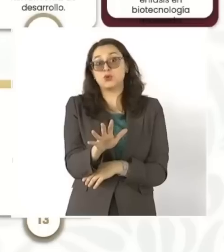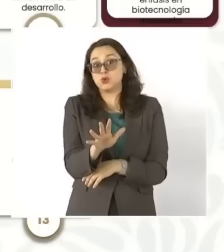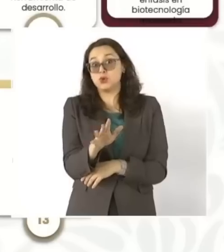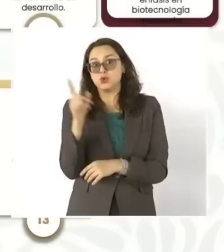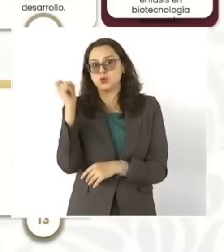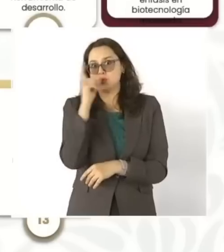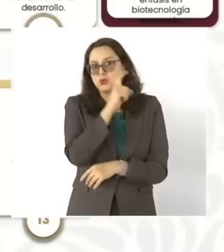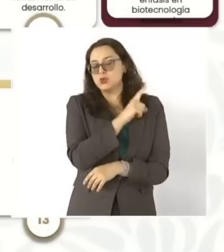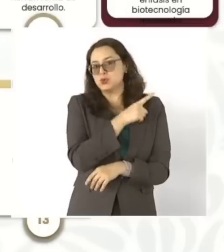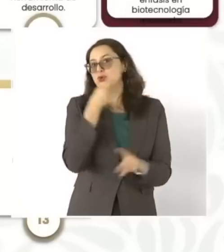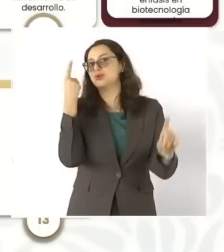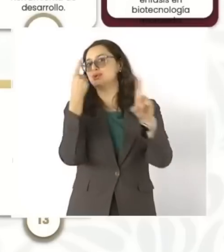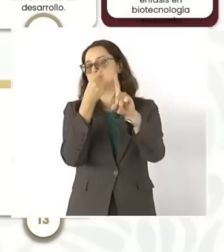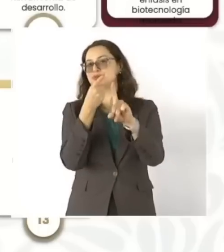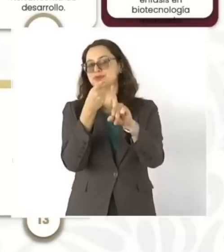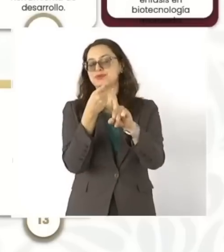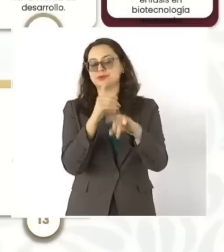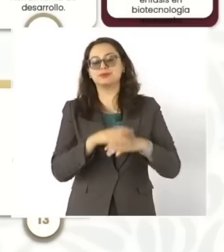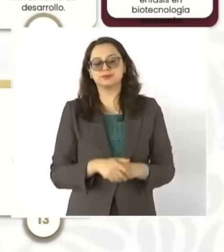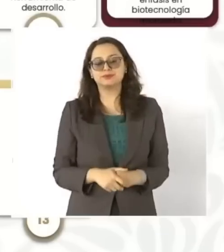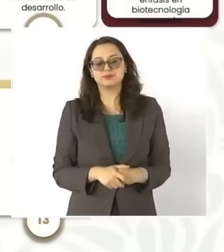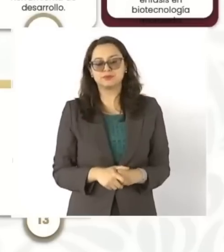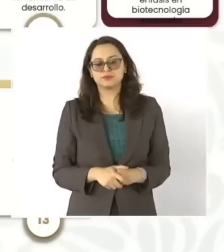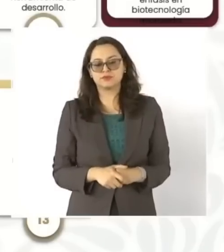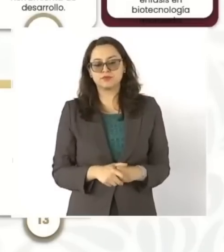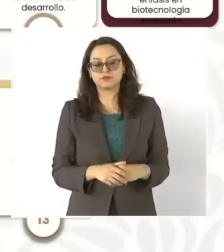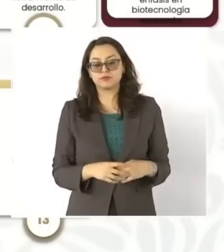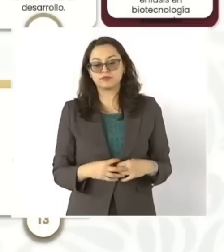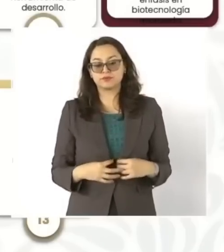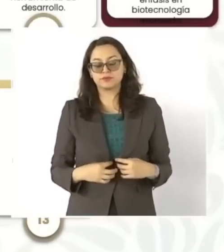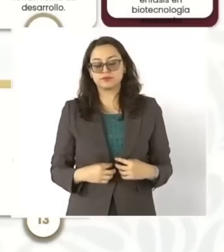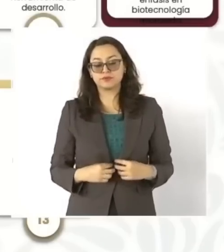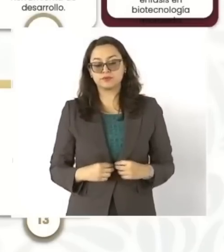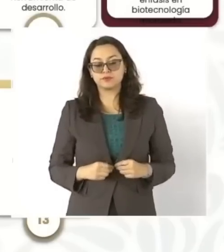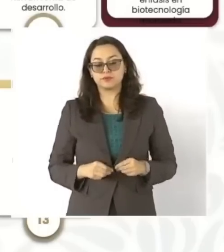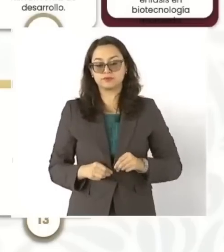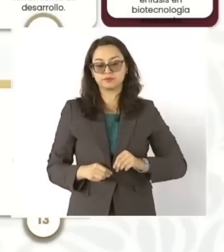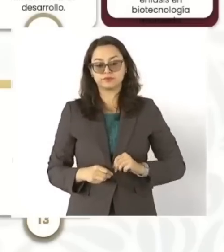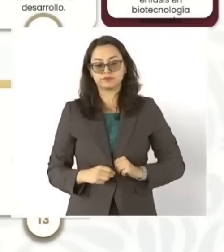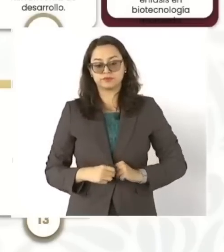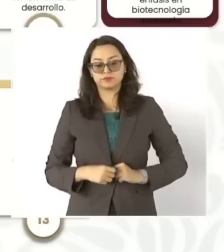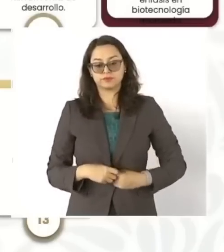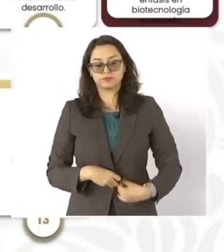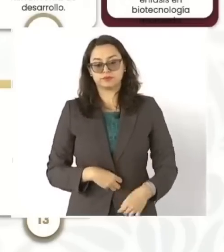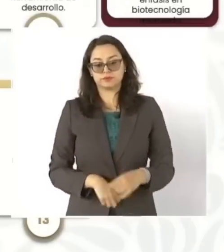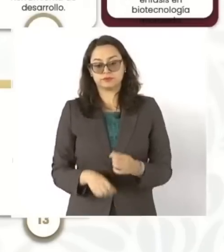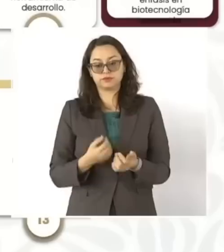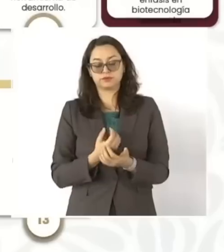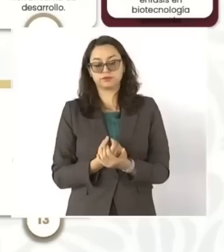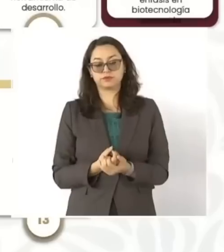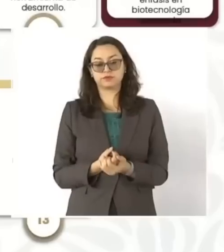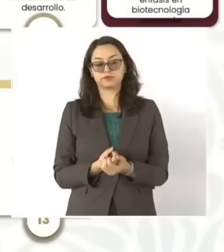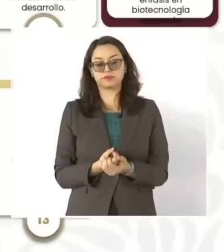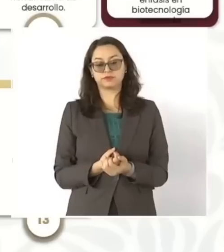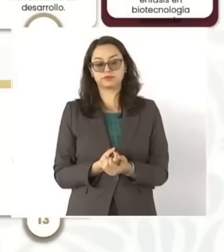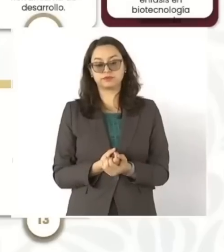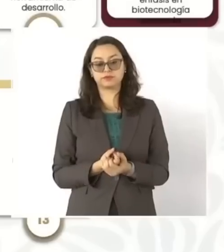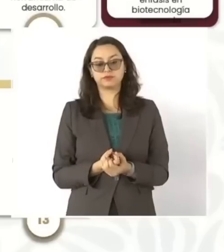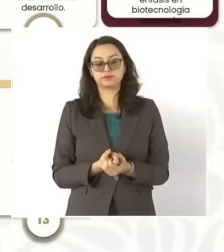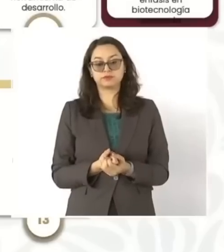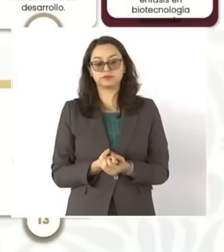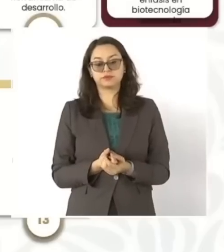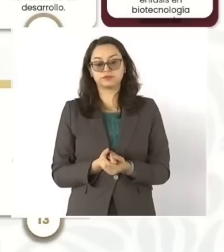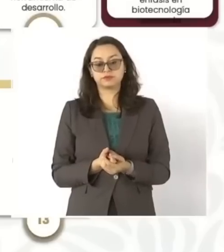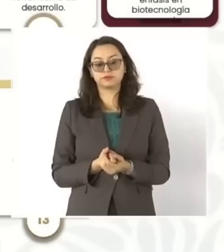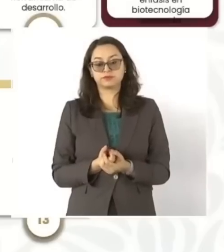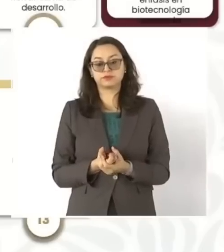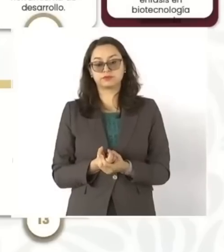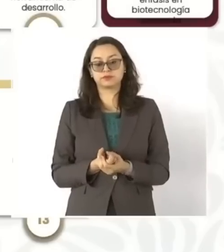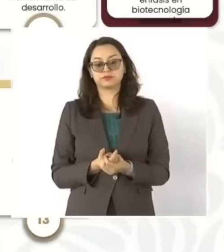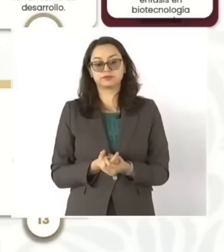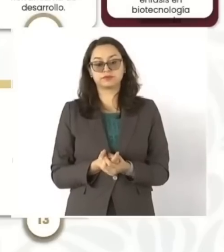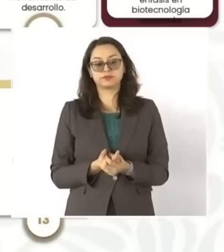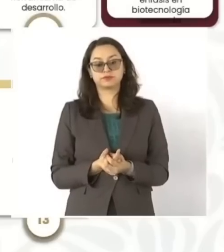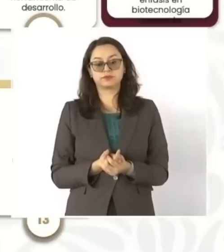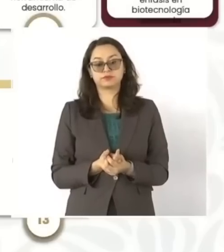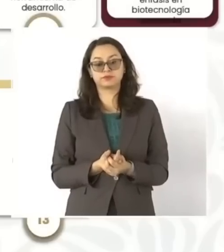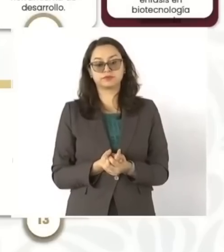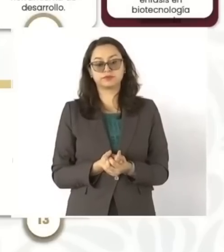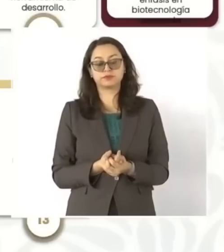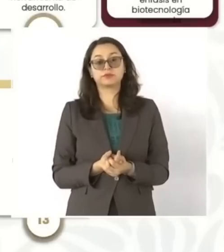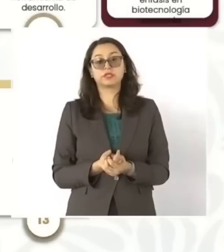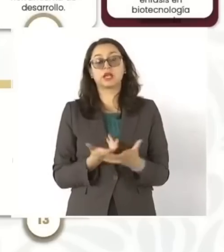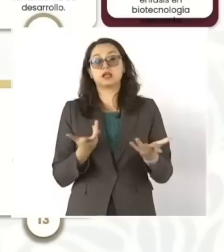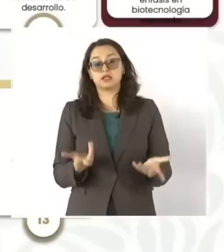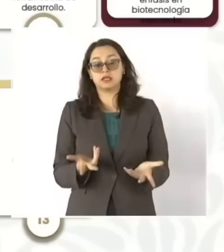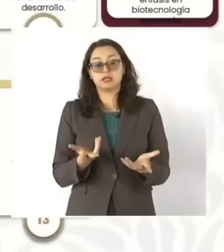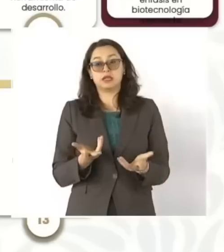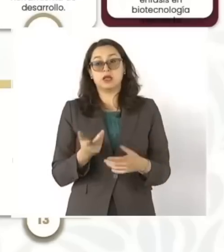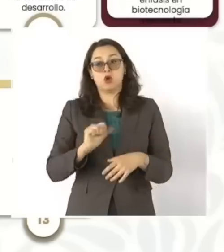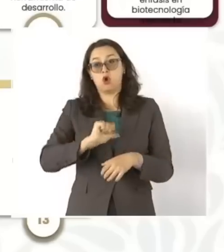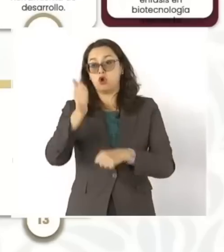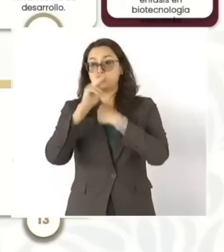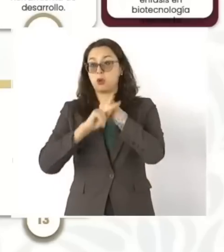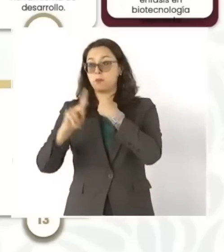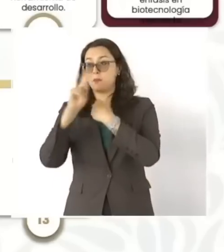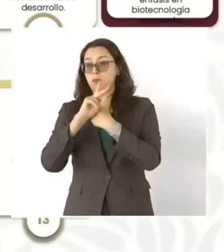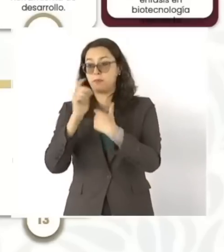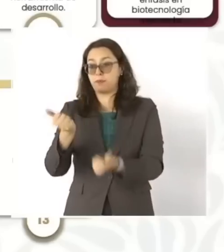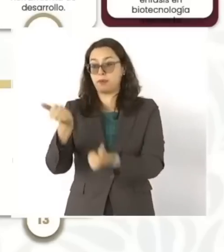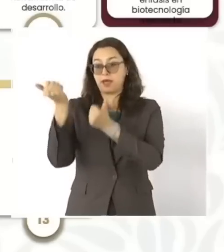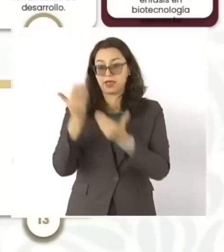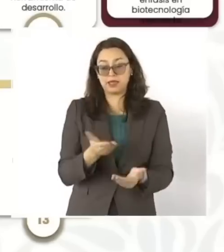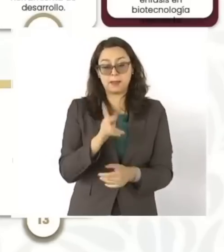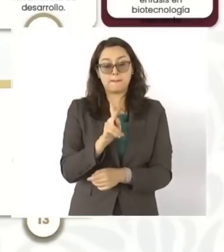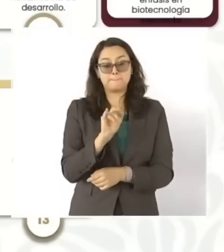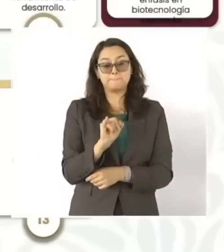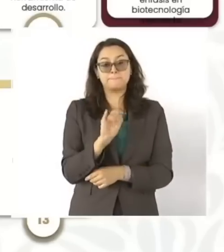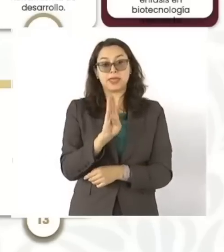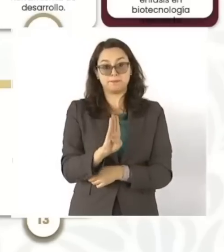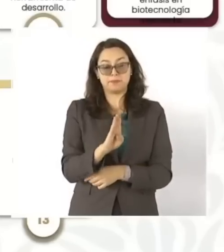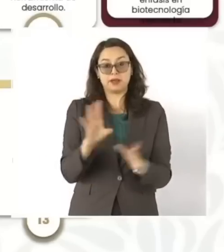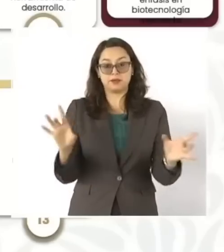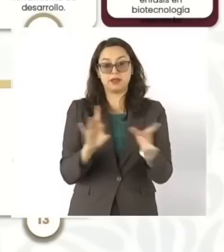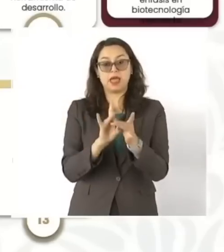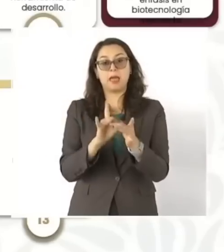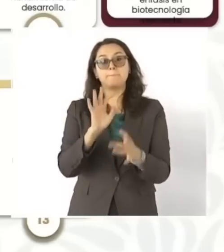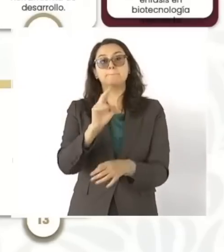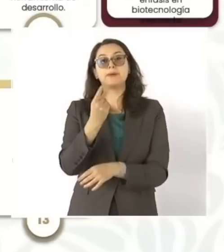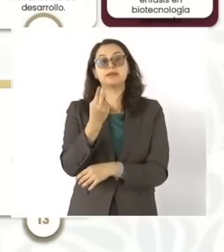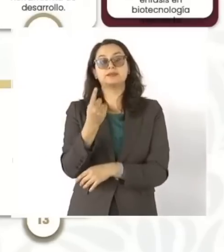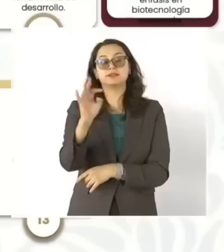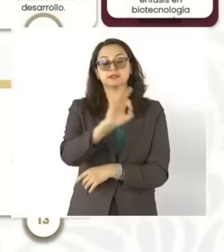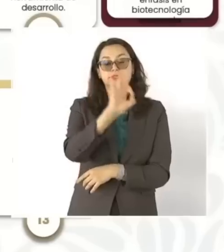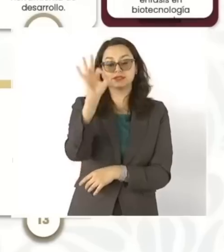incrementar Elevar la proporción de inversión respecto al pib arriba del 25% en el alcanzamos